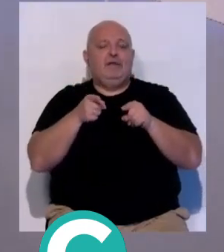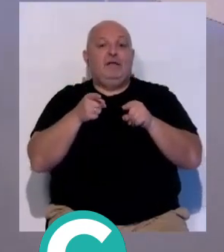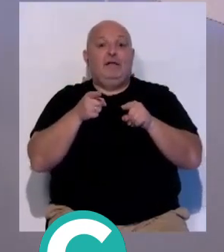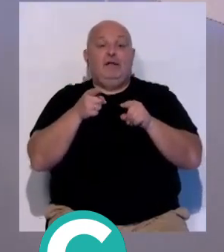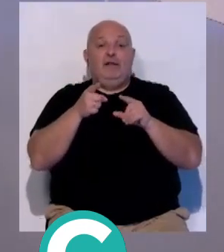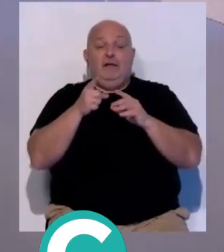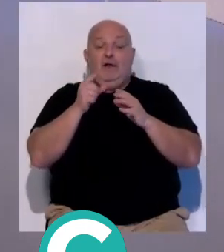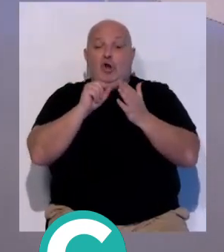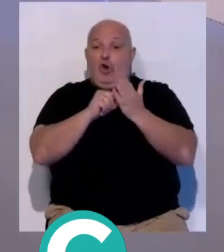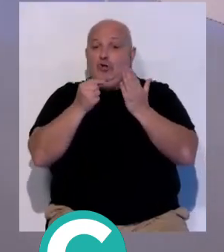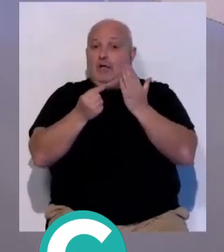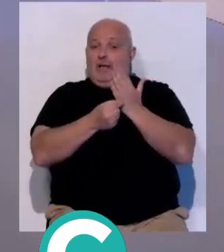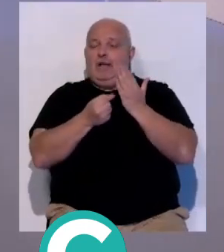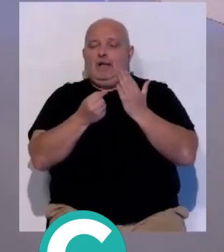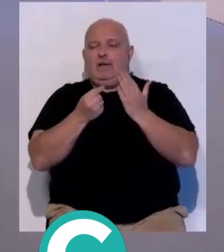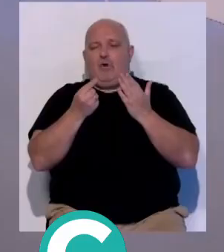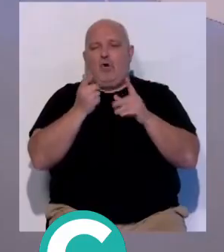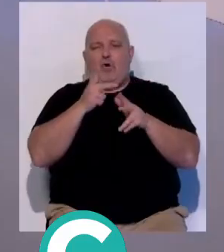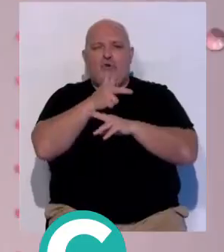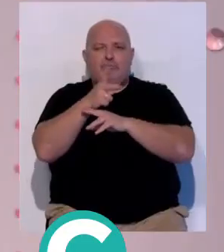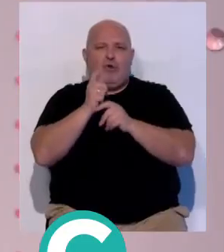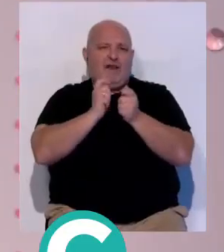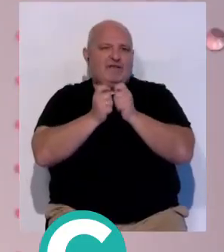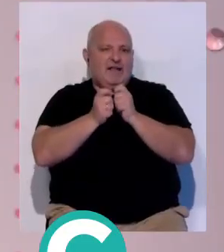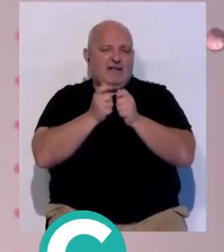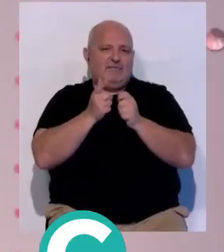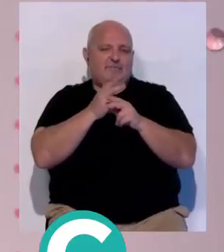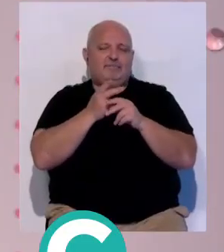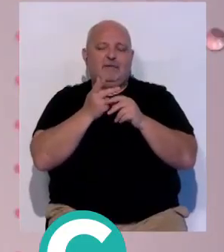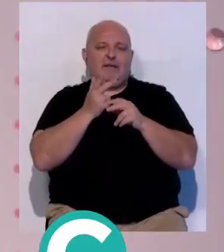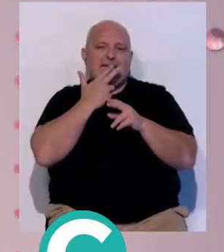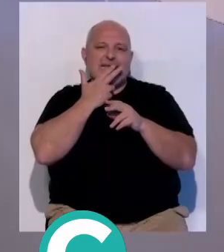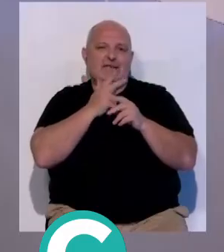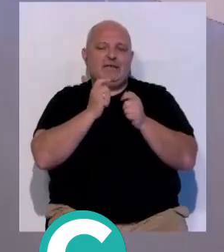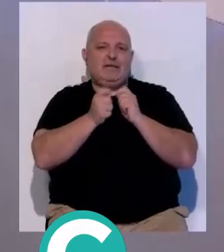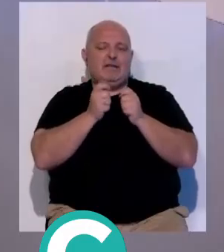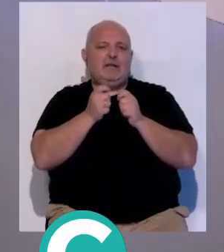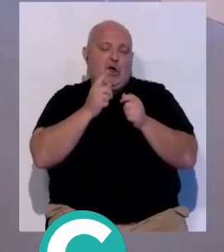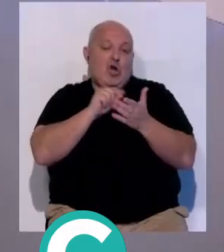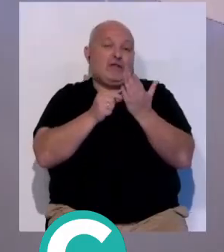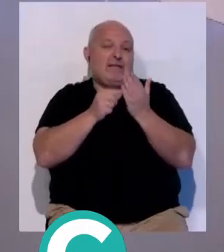que le hacía o lo reportajes o la entrevista que se llamaban notas o salía en la tapa del